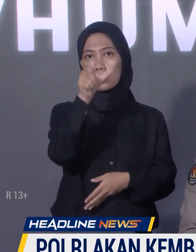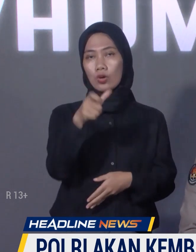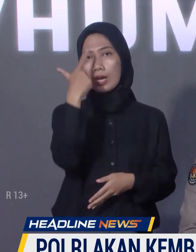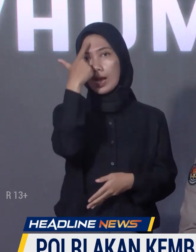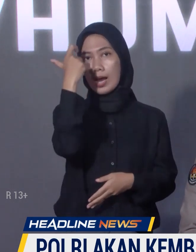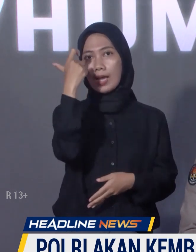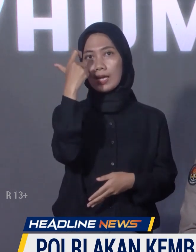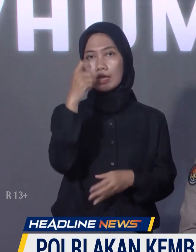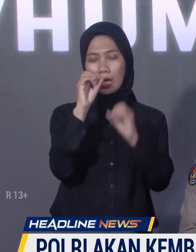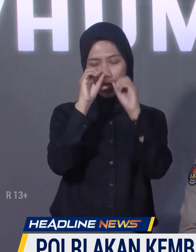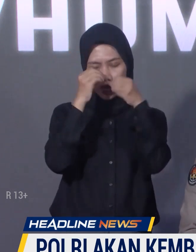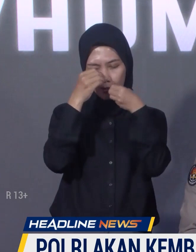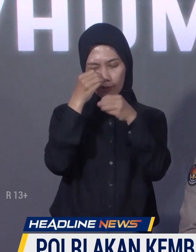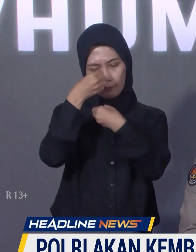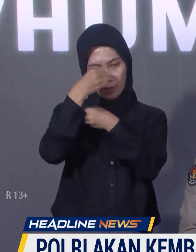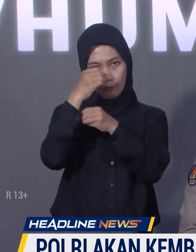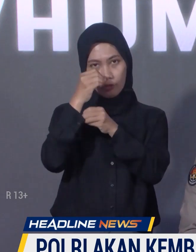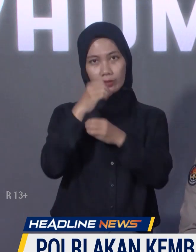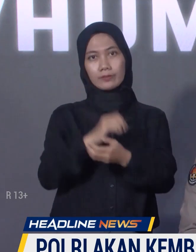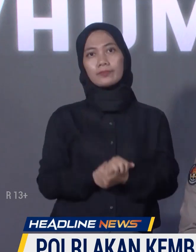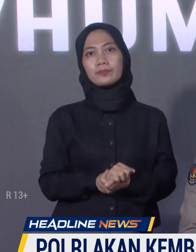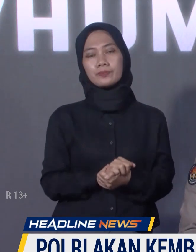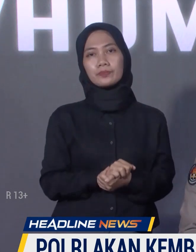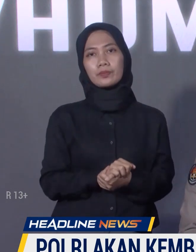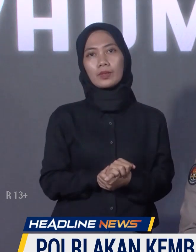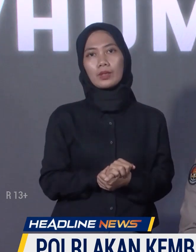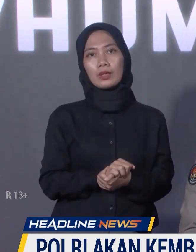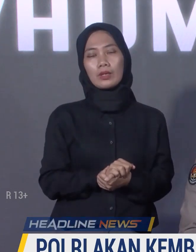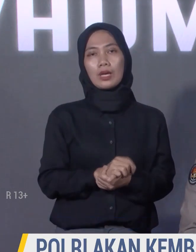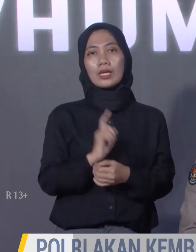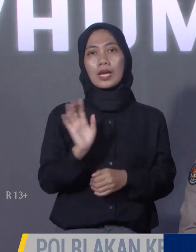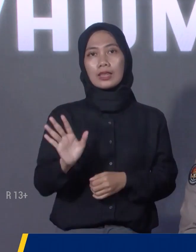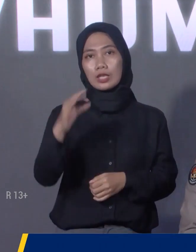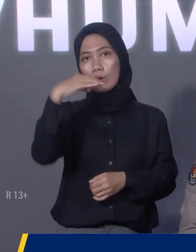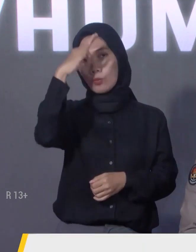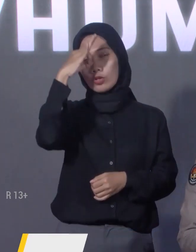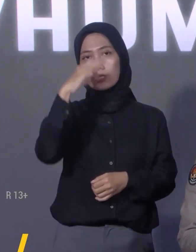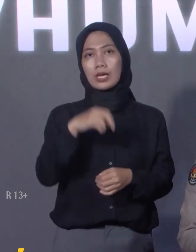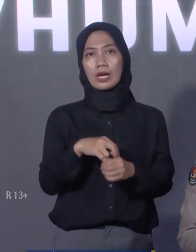pemeriksaan saksi dan pemeriksaan ahli penyidik akan melakukan pemeriksaan terhadap saudara